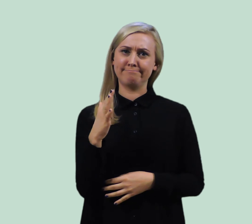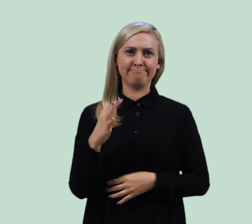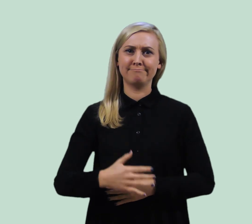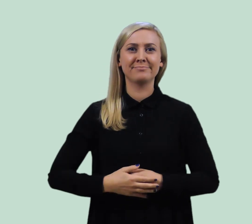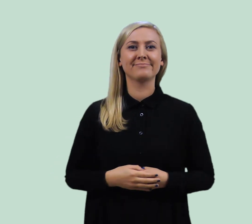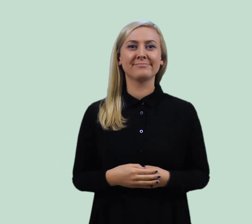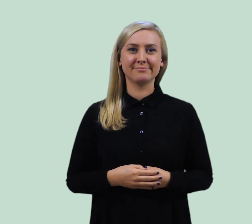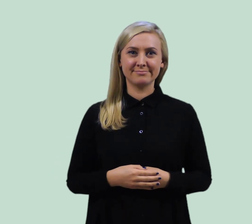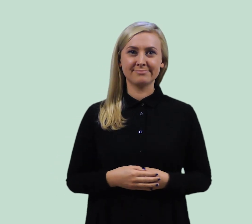Das ist nicht in Ordnung!